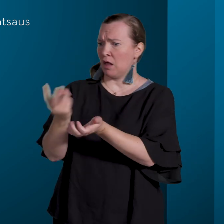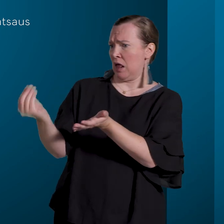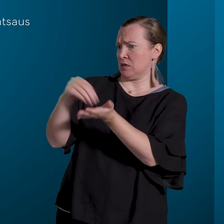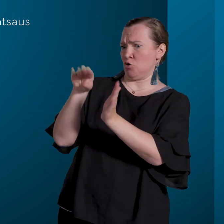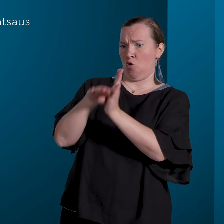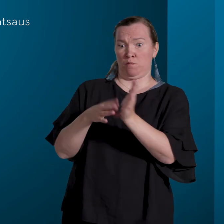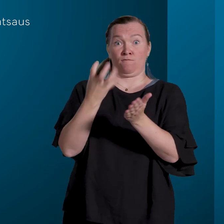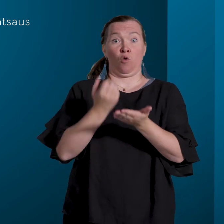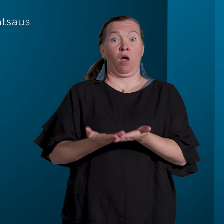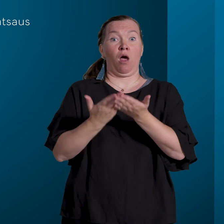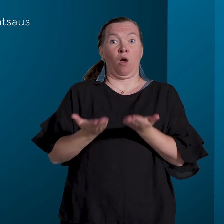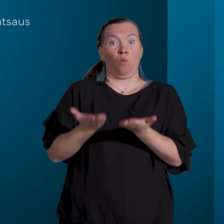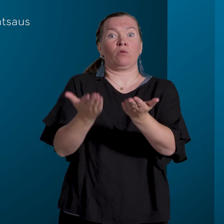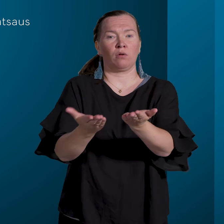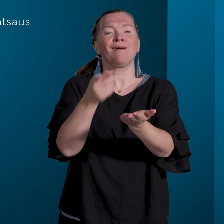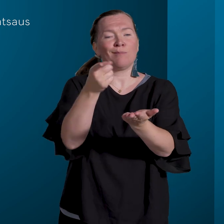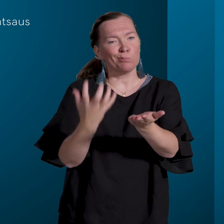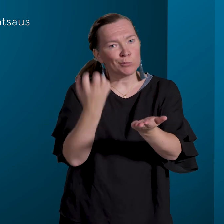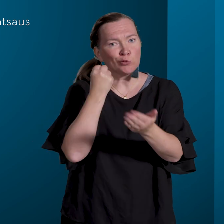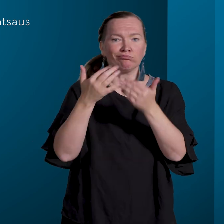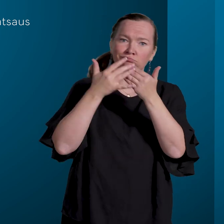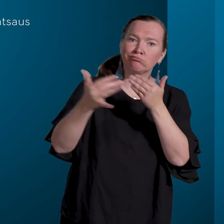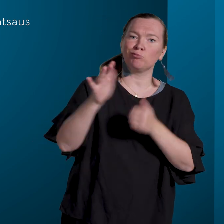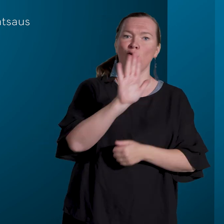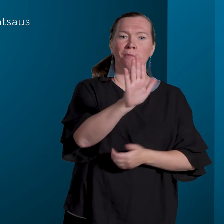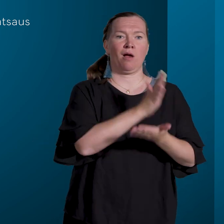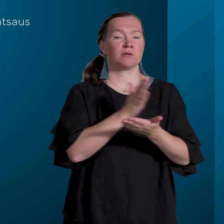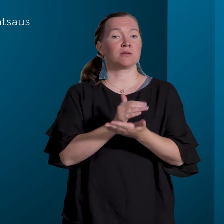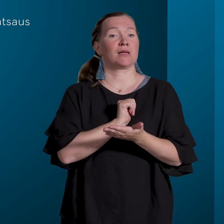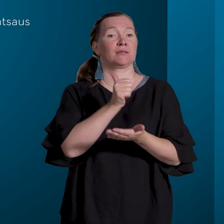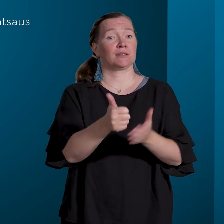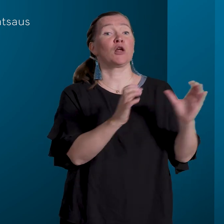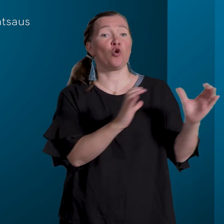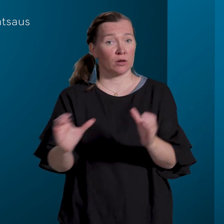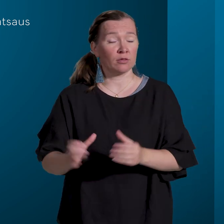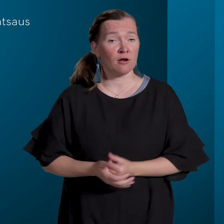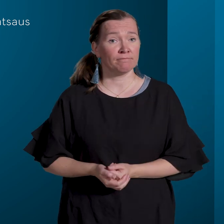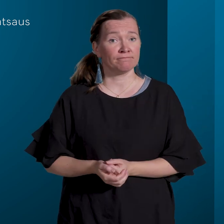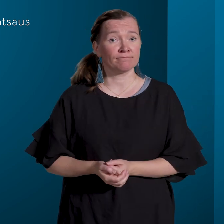tai lisäohjelmilla pystyt itsenäisesti hoitamaan asioitasi jatkossakin.